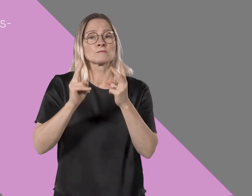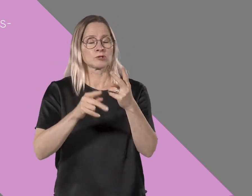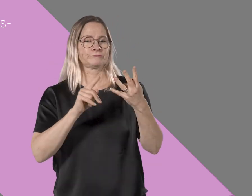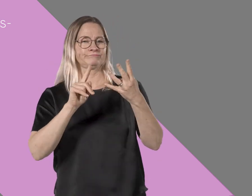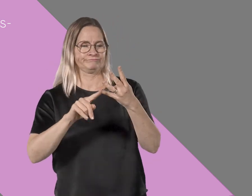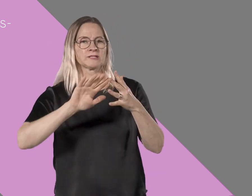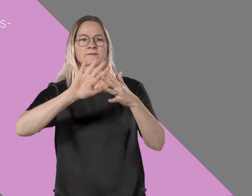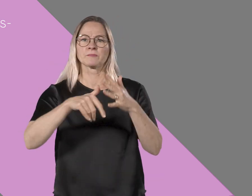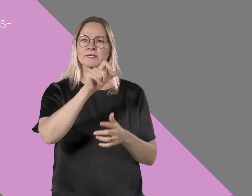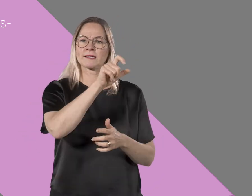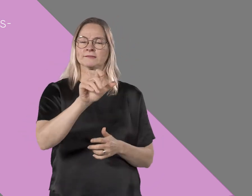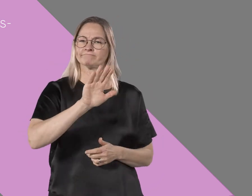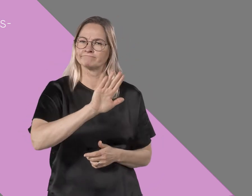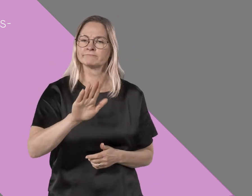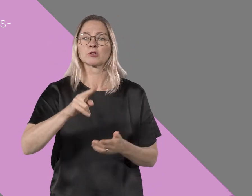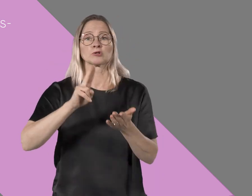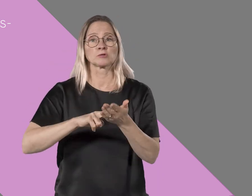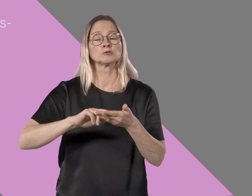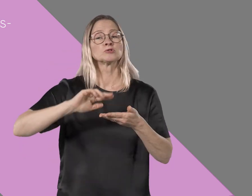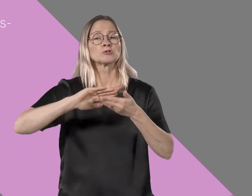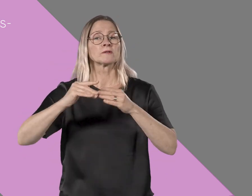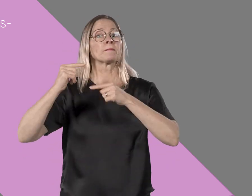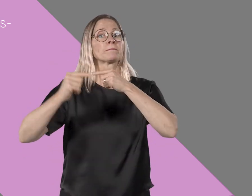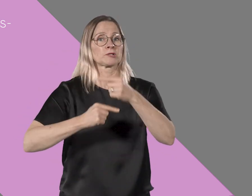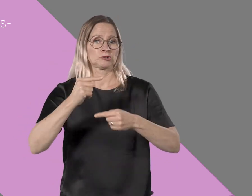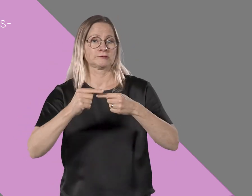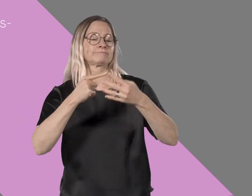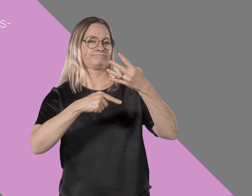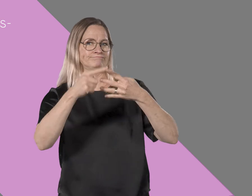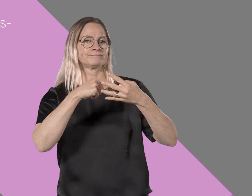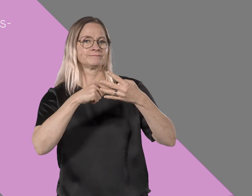sekä viittomakielisten totuus- ja sovintoprosessi.